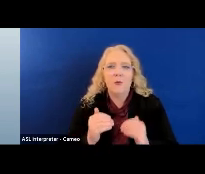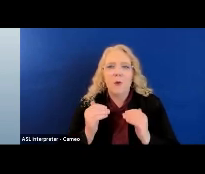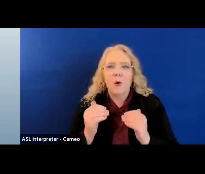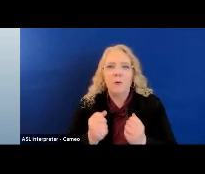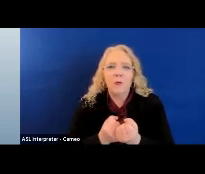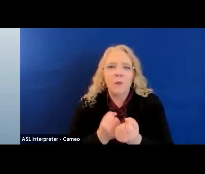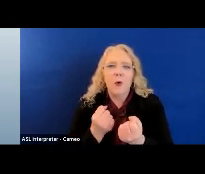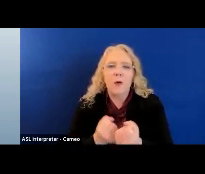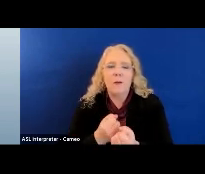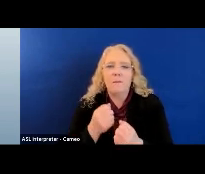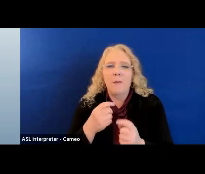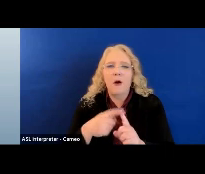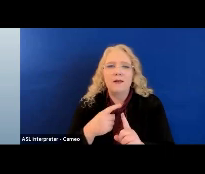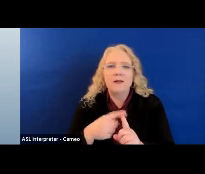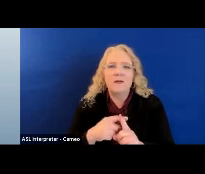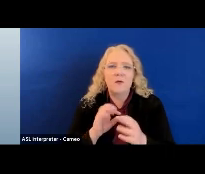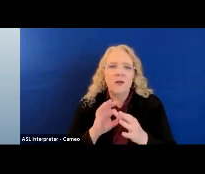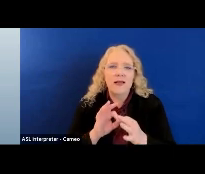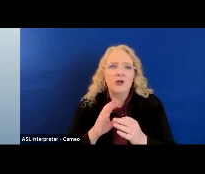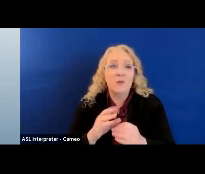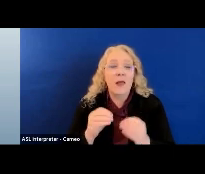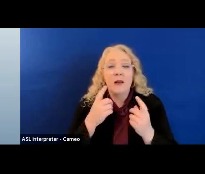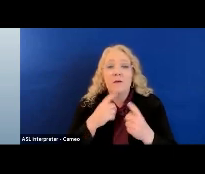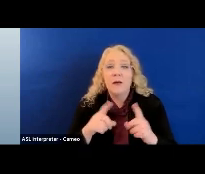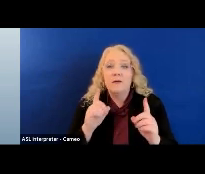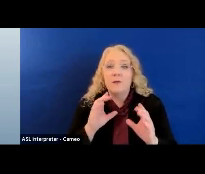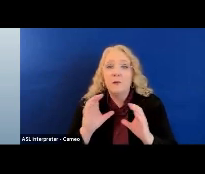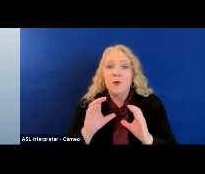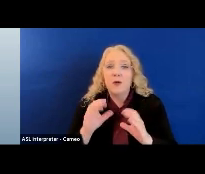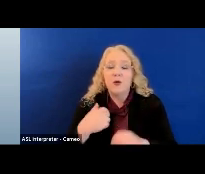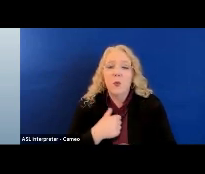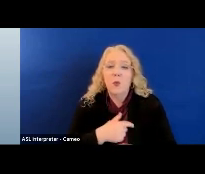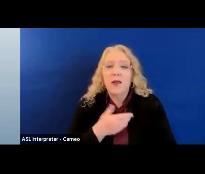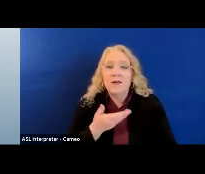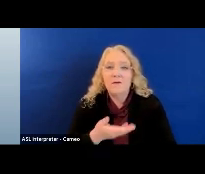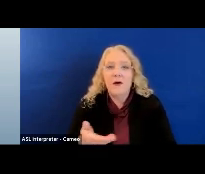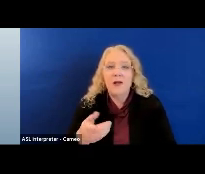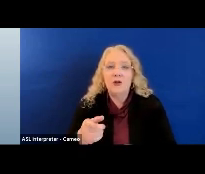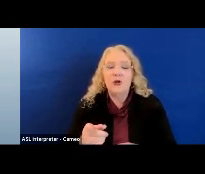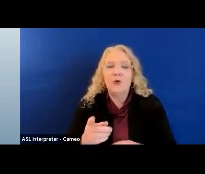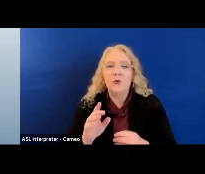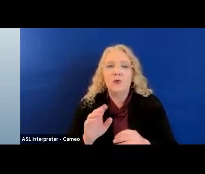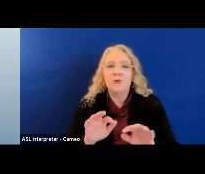y comunicación efectiva los invitamos a todos a visitar el sitio web de FEC